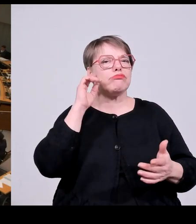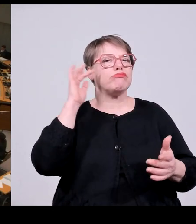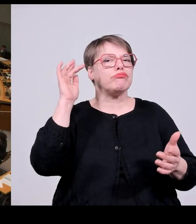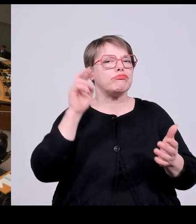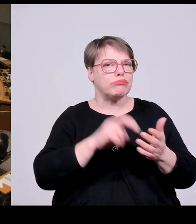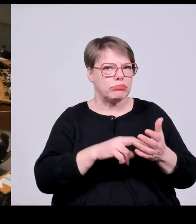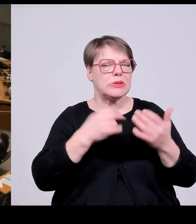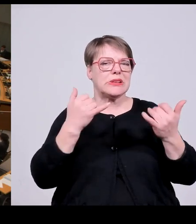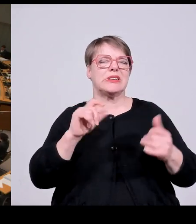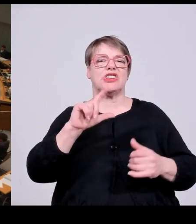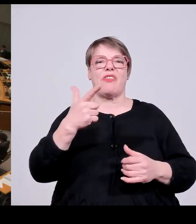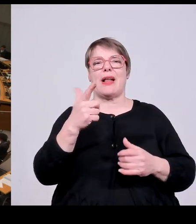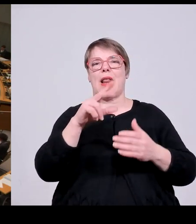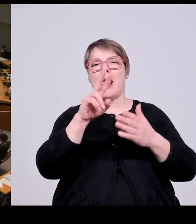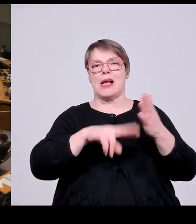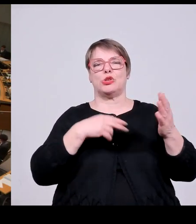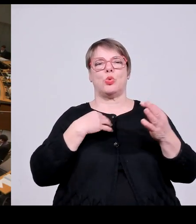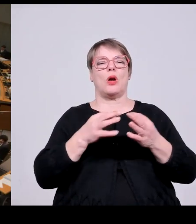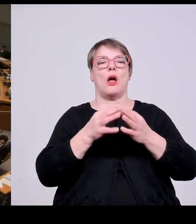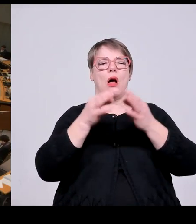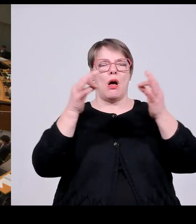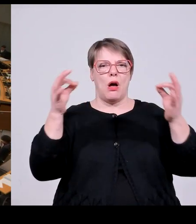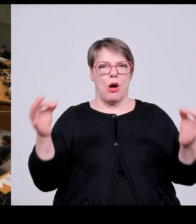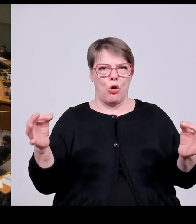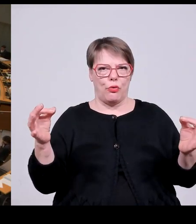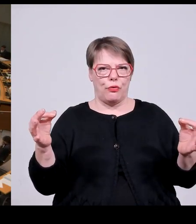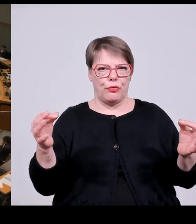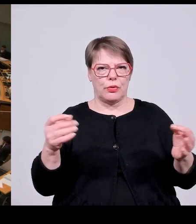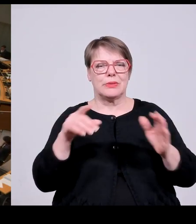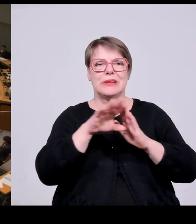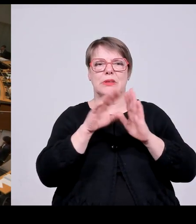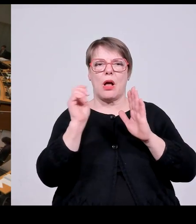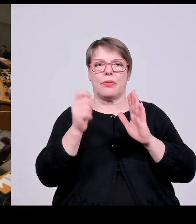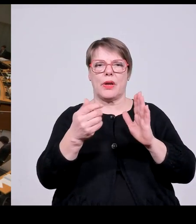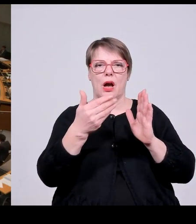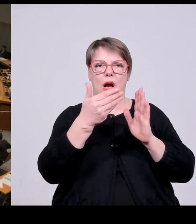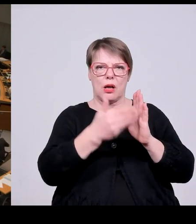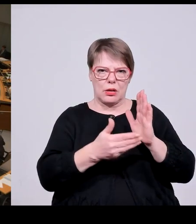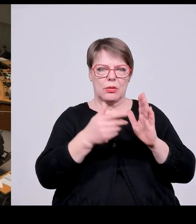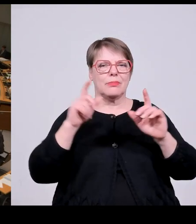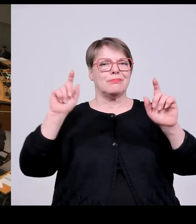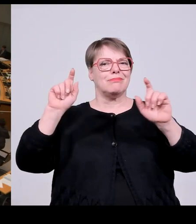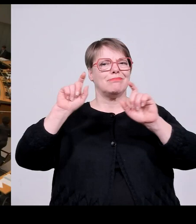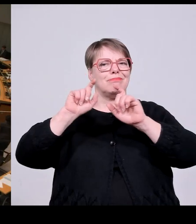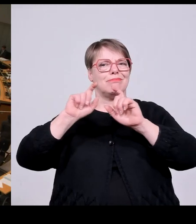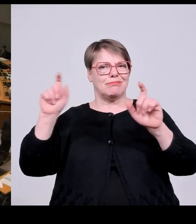Frau Präsidentin, meine Damen und Herren! Manchmal sind es die Details, die einen großen Unterschied